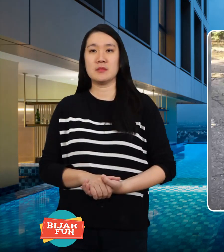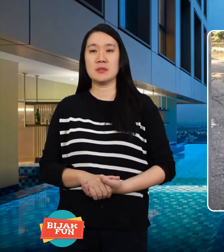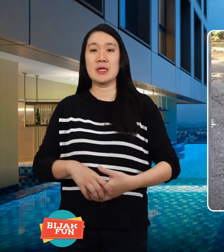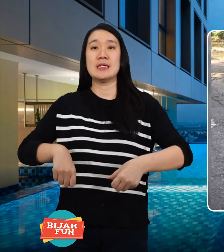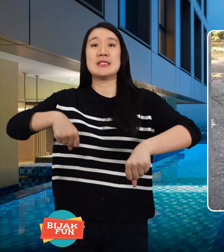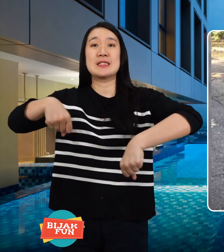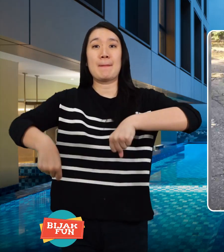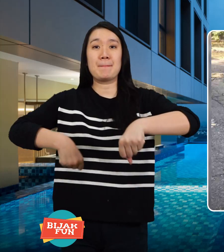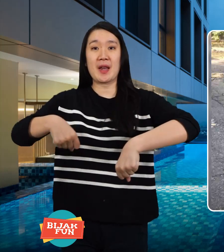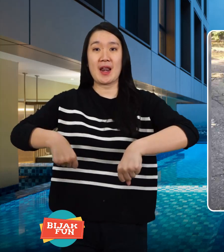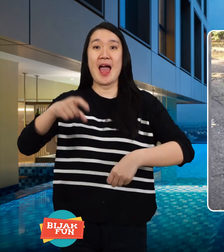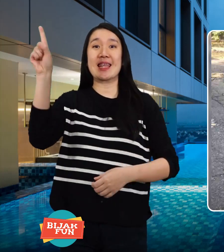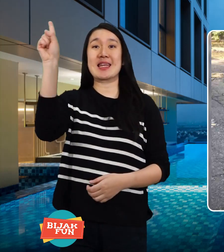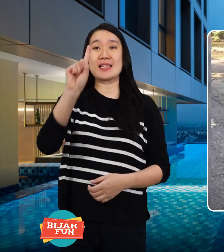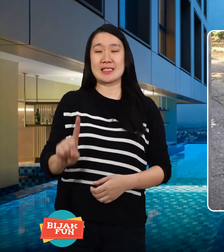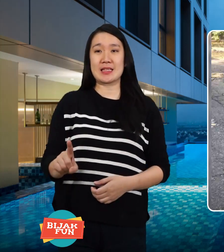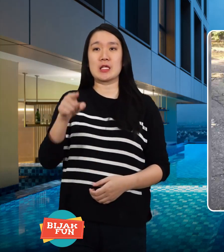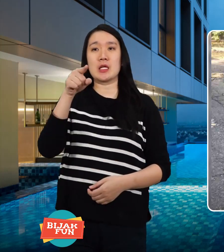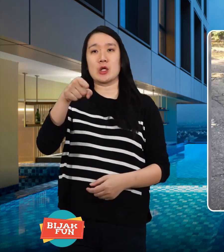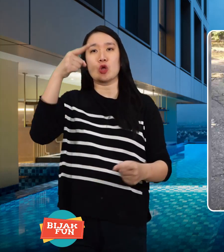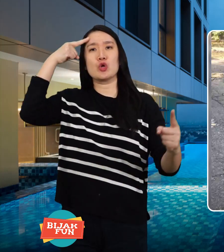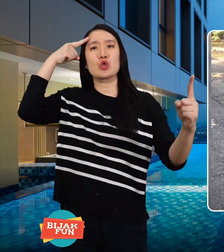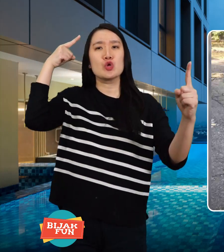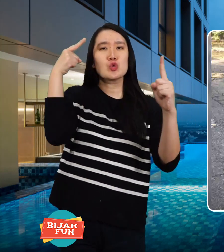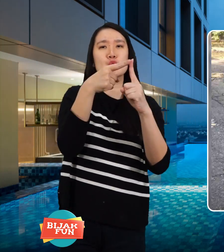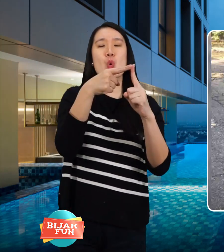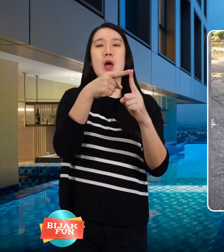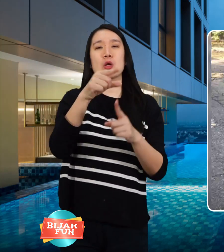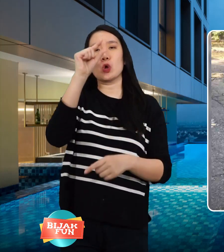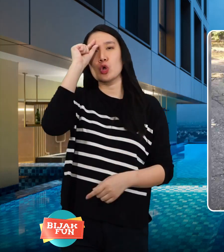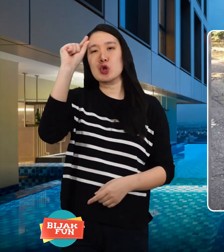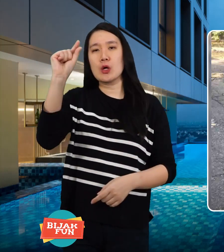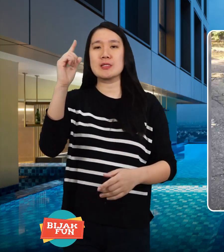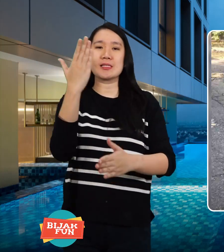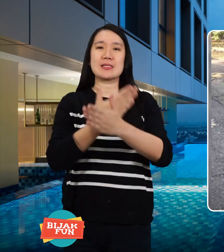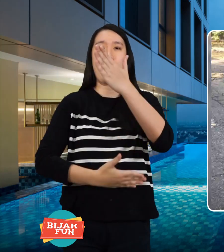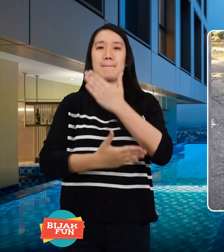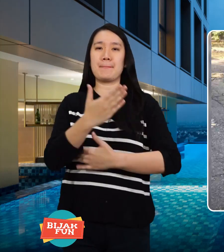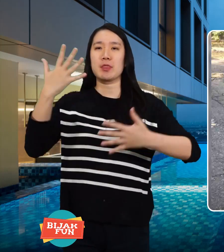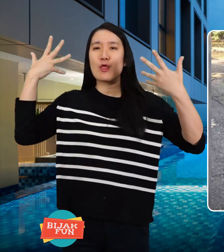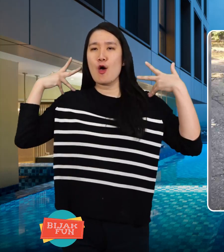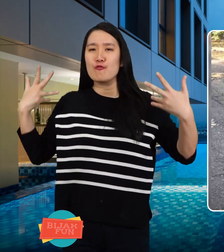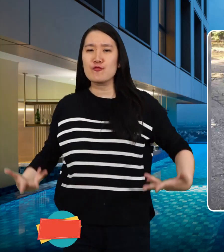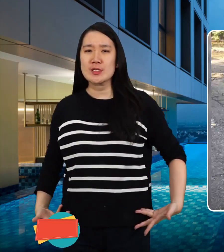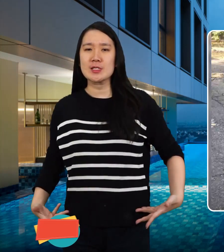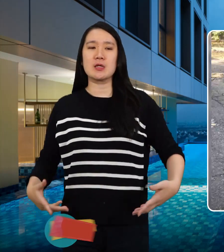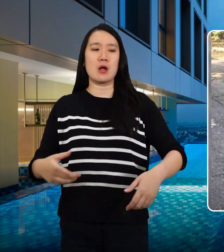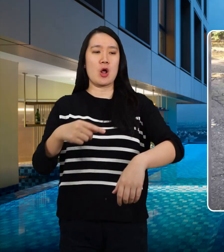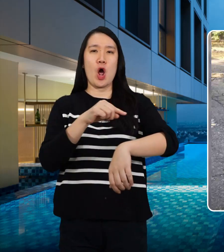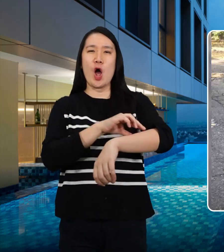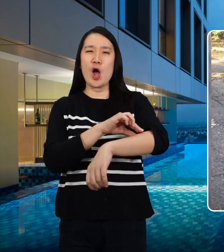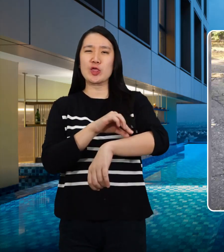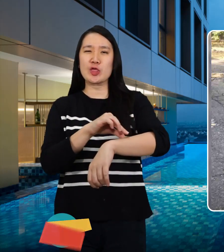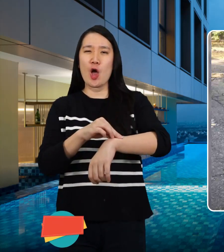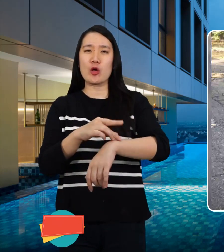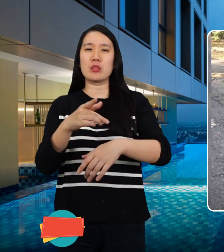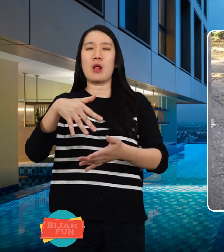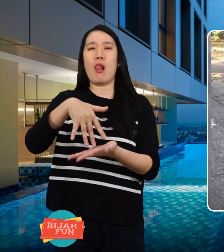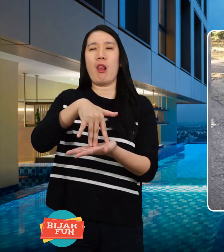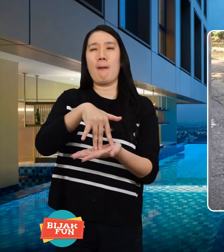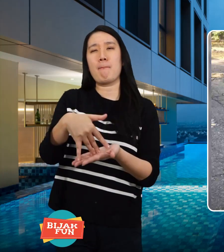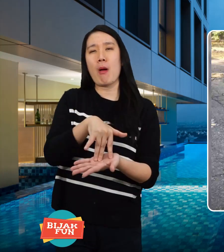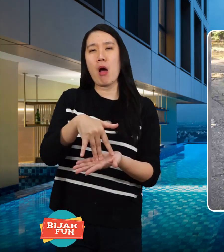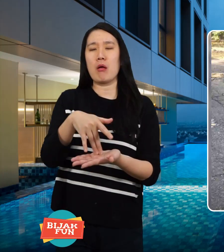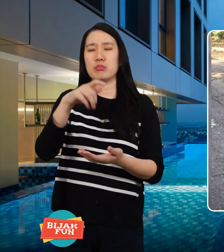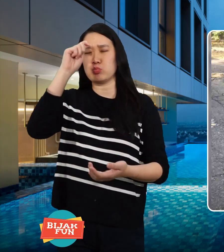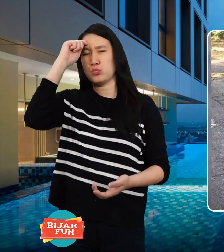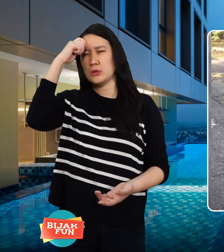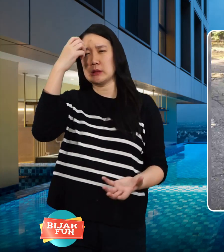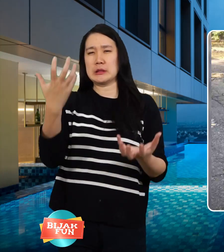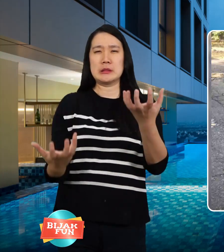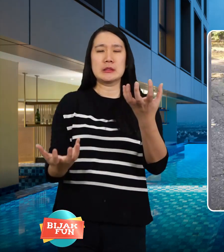Sepeda listrik ini ditujukan untuk disabilitas fisik yang memiliki otot lemah dan sulit seimbang,